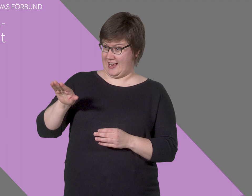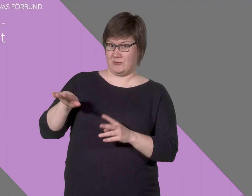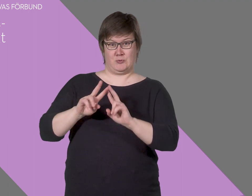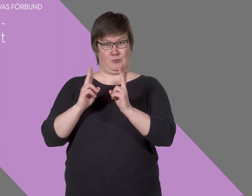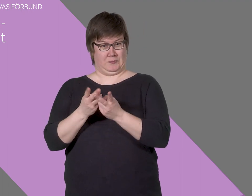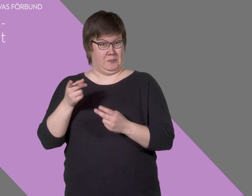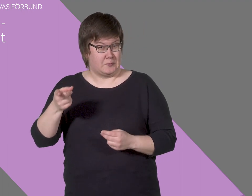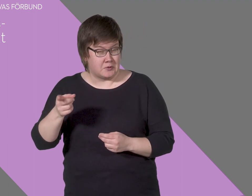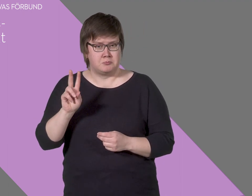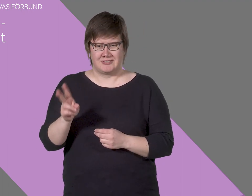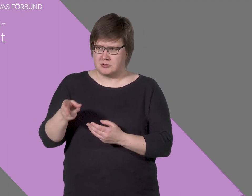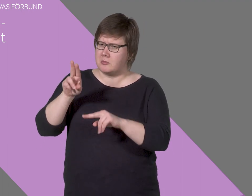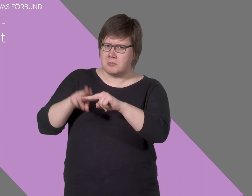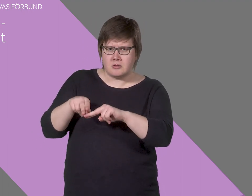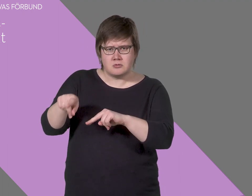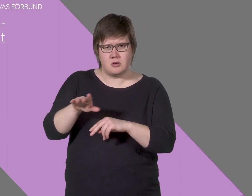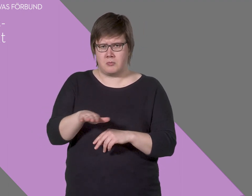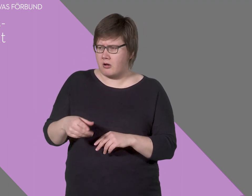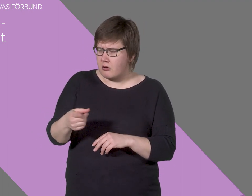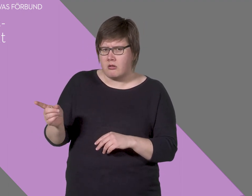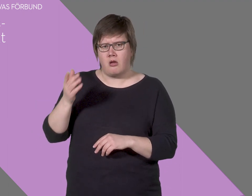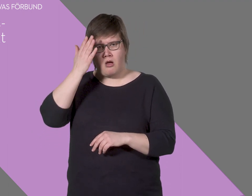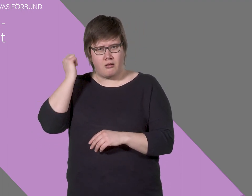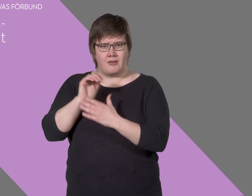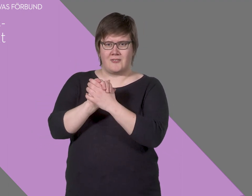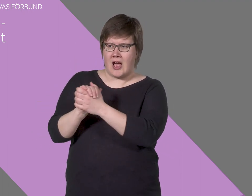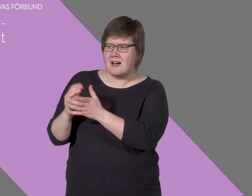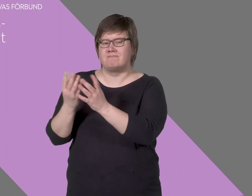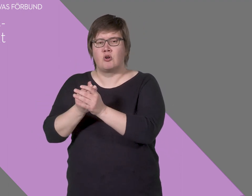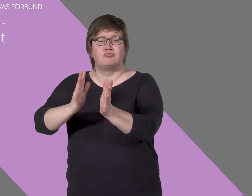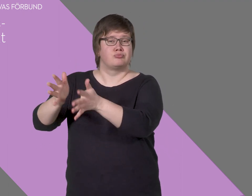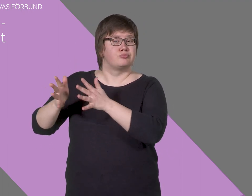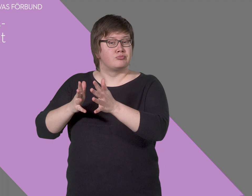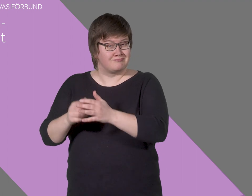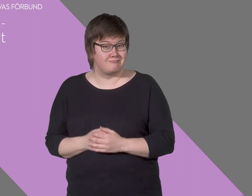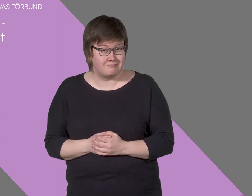Eftermiddagsklubben är en plats där barnen får teckna med sina vänner.